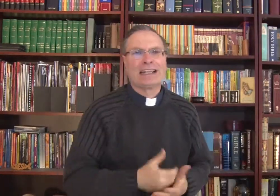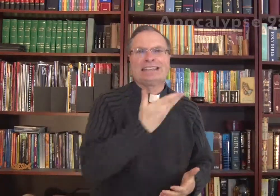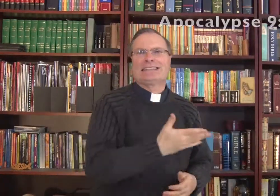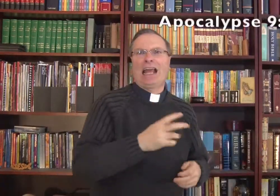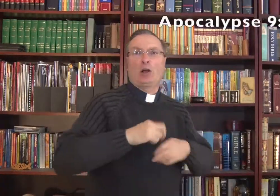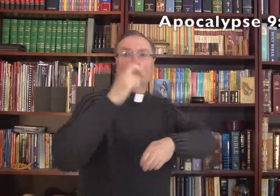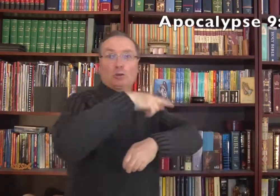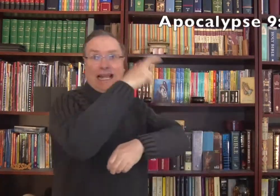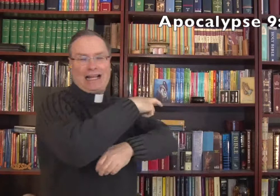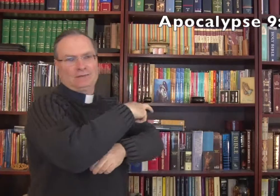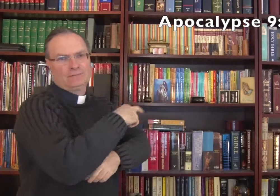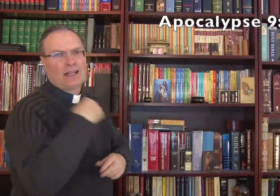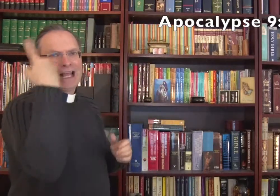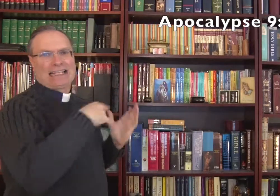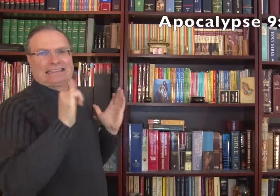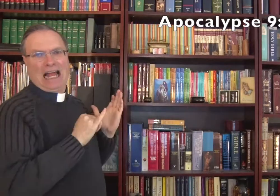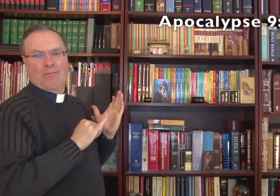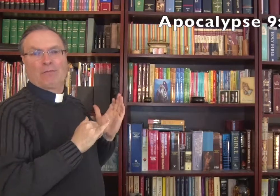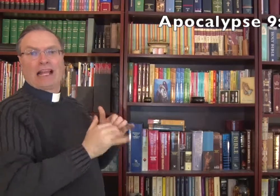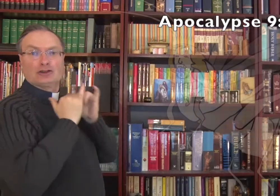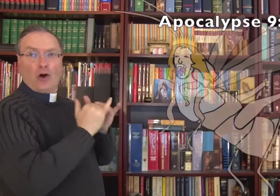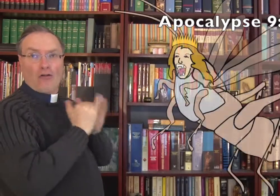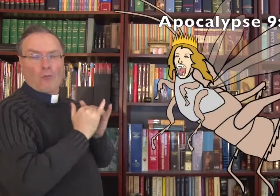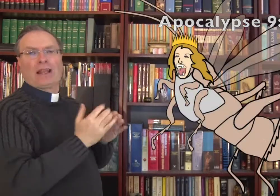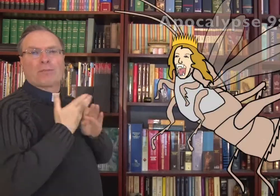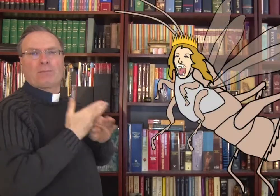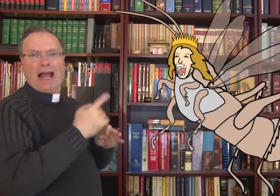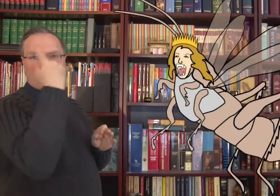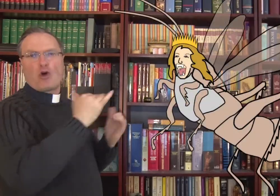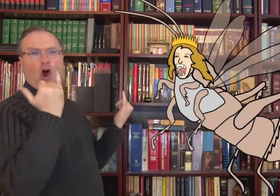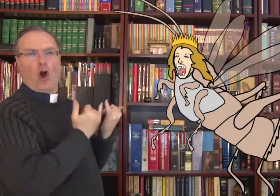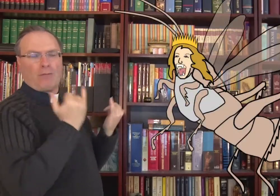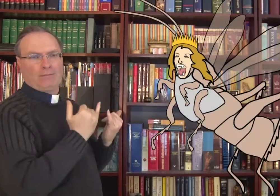«Ces sauterelles ressemblaient à des chevaux préparés pour le combat.